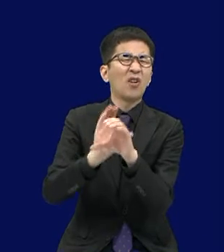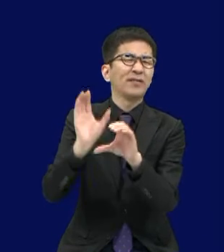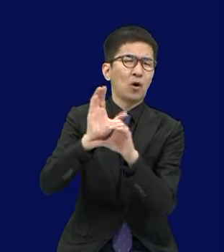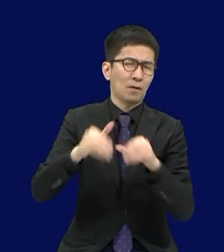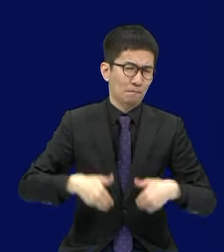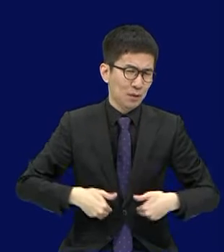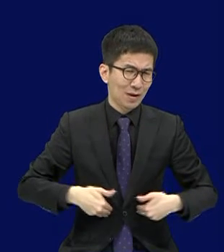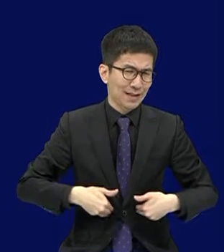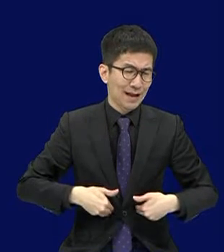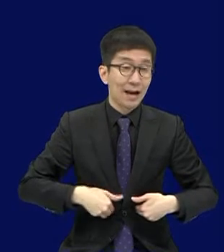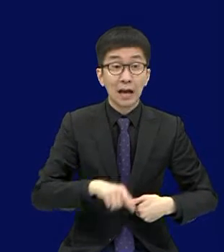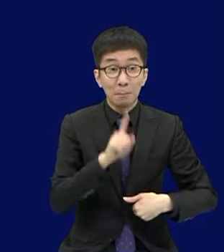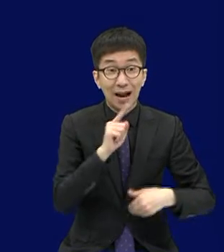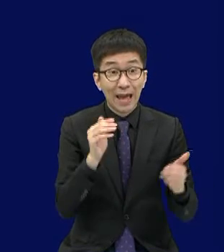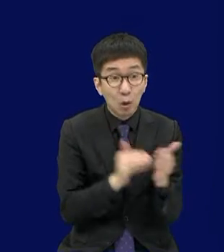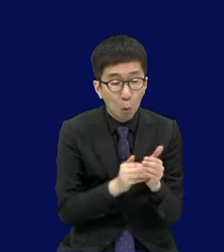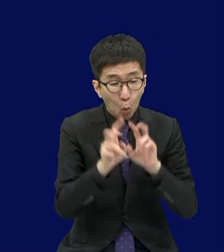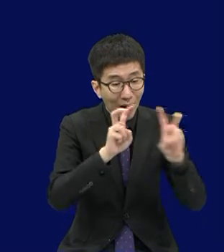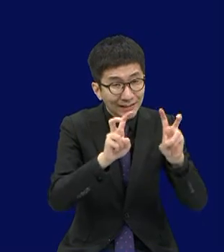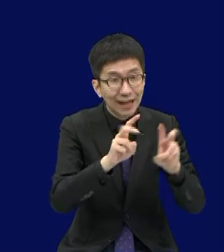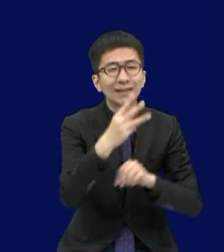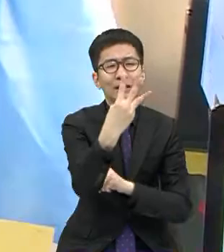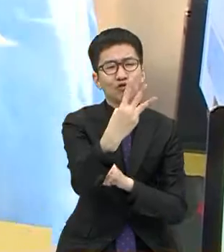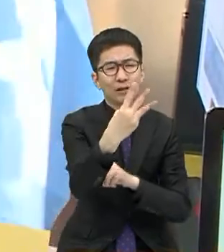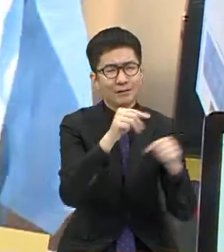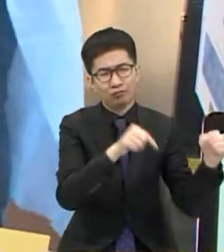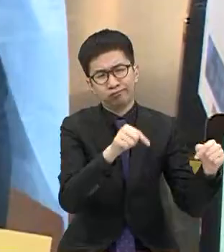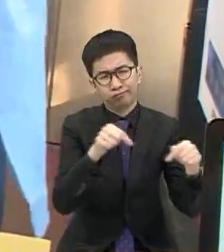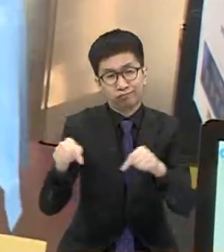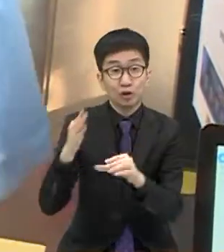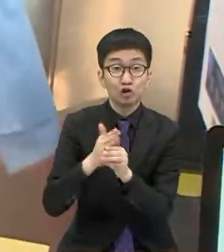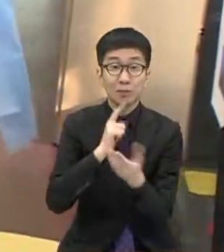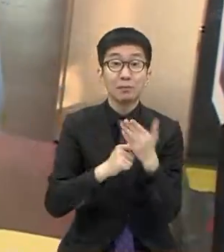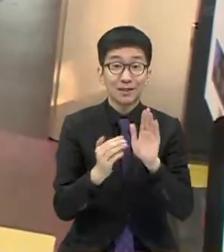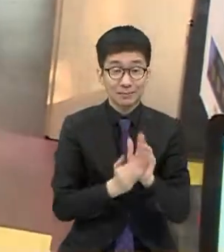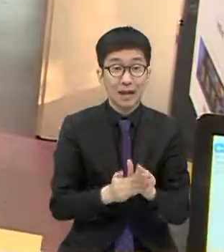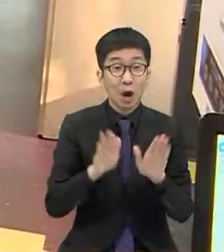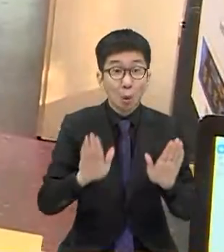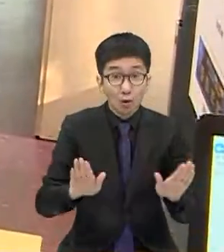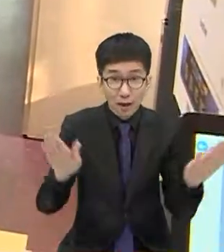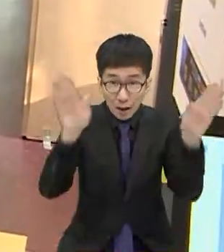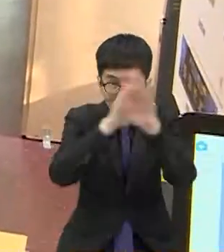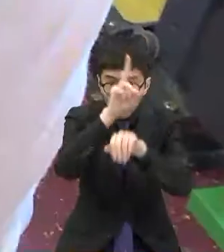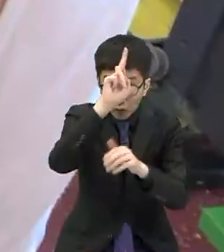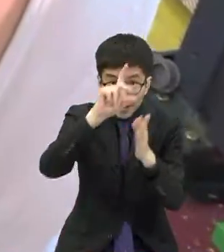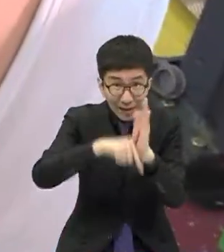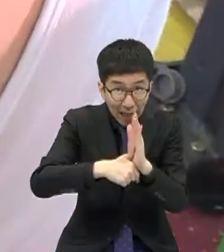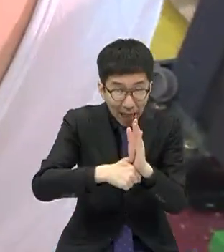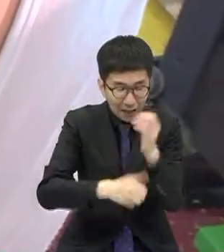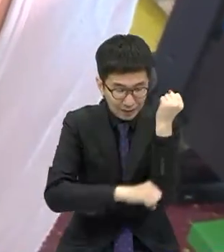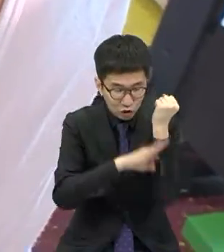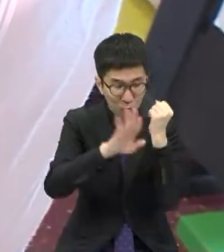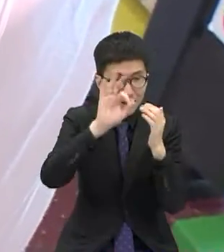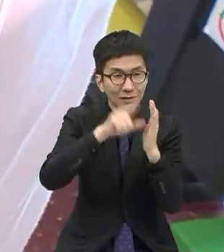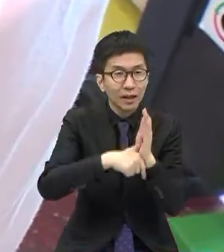곳과 계약을 논의 중이라고 밝혔습니다. 오늘 0시 기준 접종 완료율억원 66.7%인데